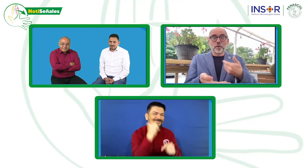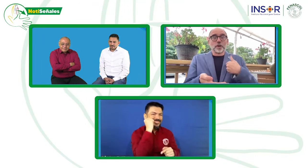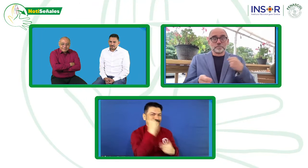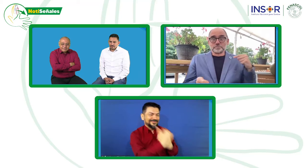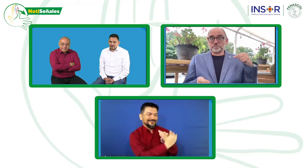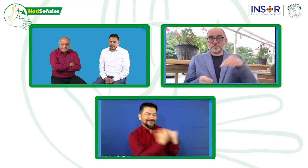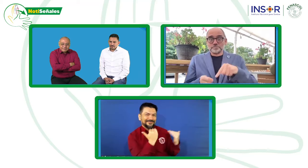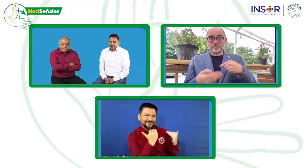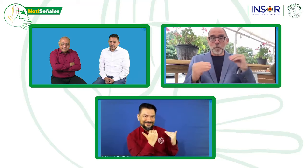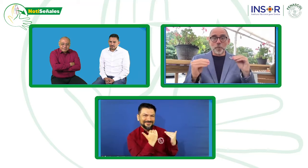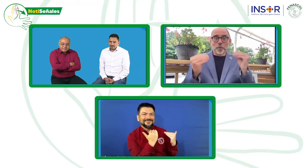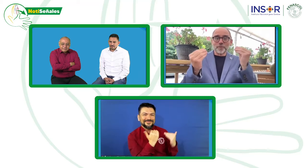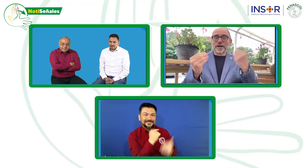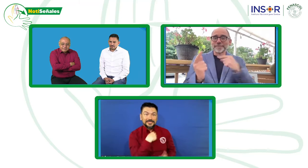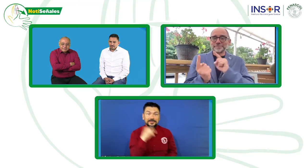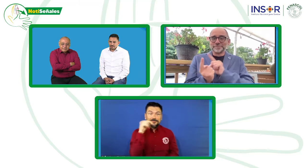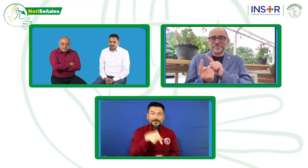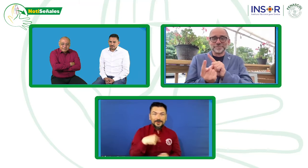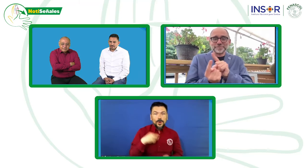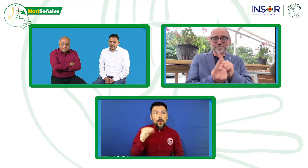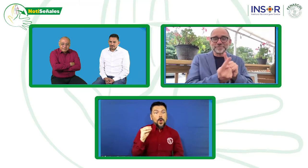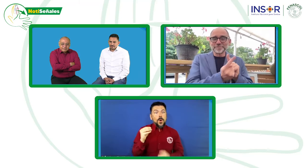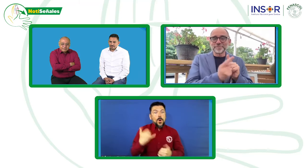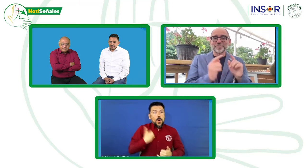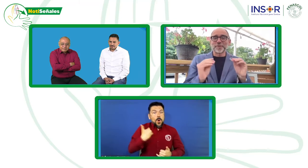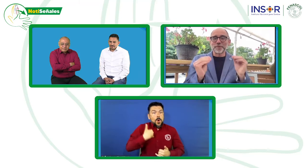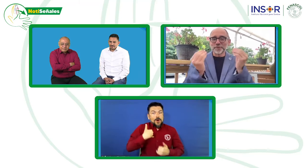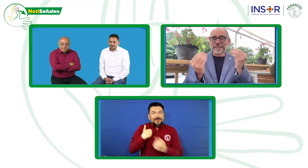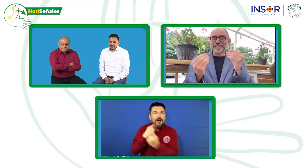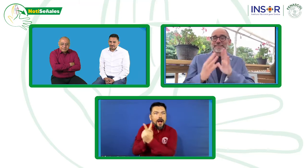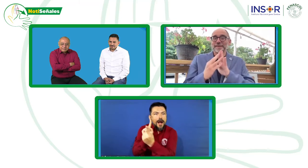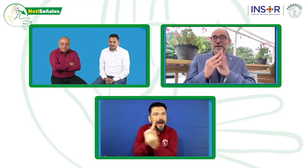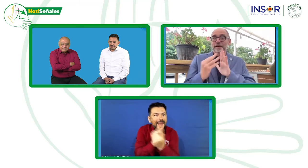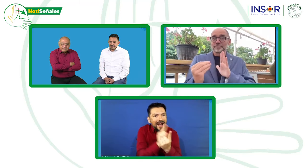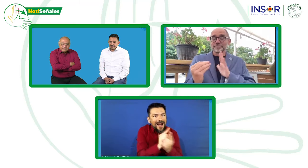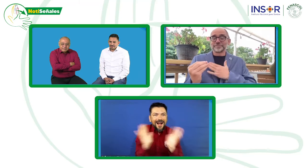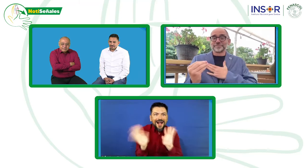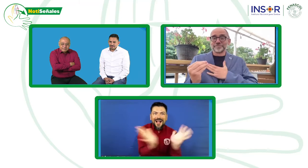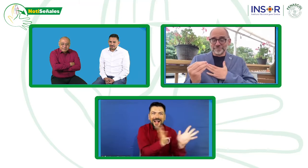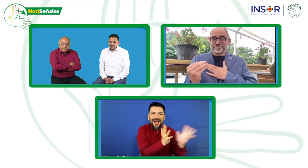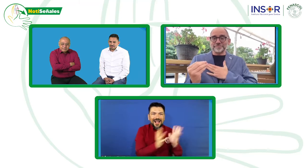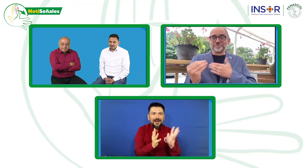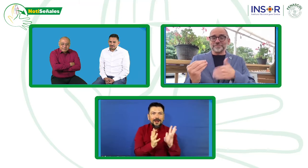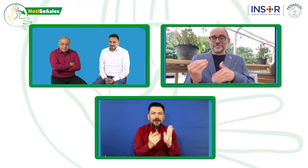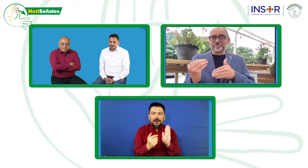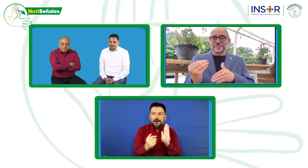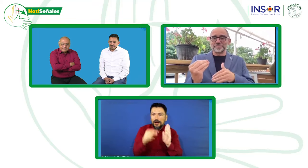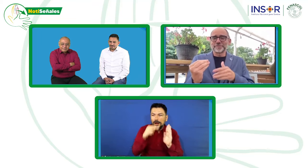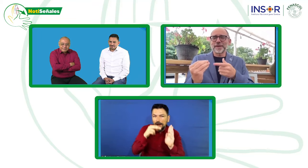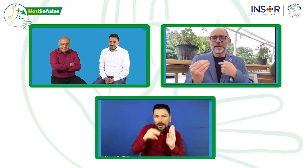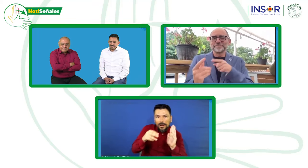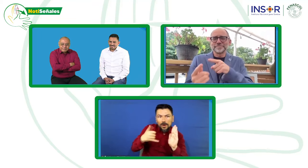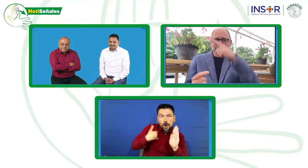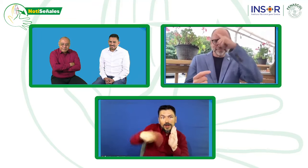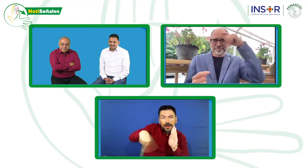la invitación que me hizo en ese momento de poder estar allí